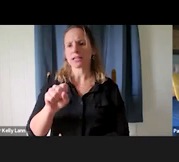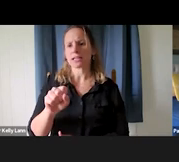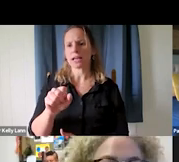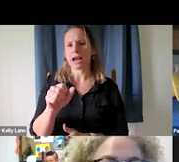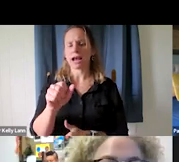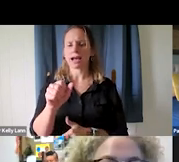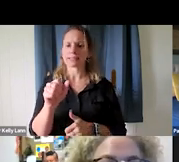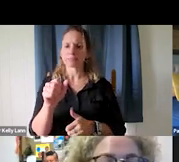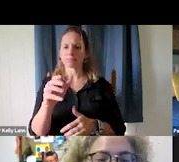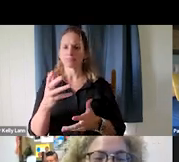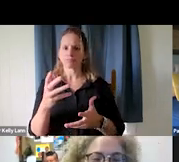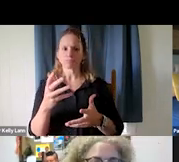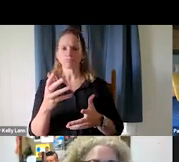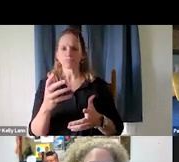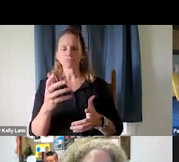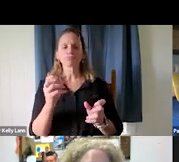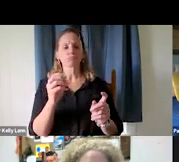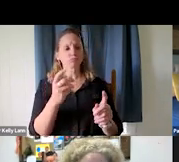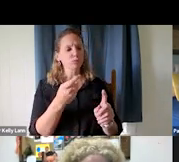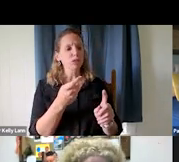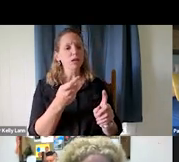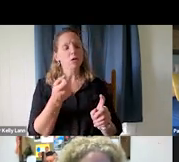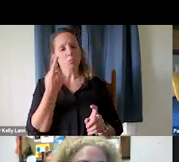con algunas de las investigaciones de otras agencias federales.